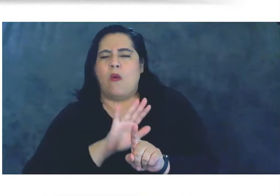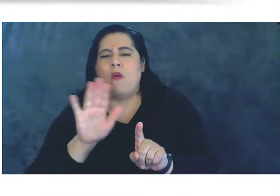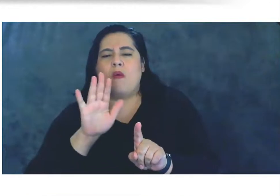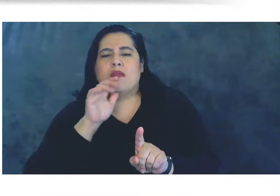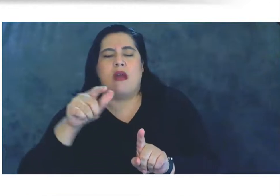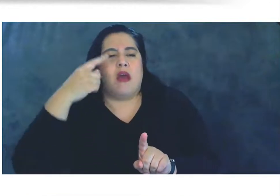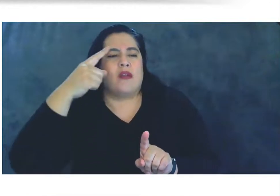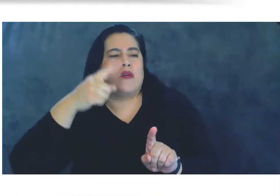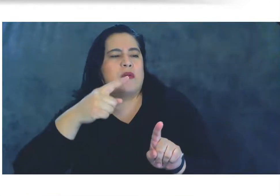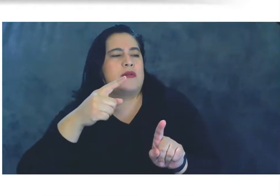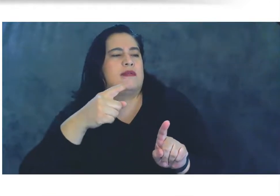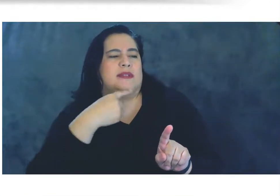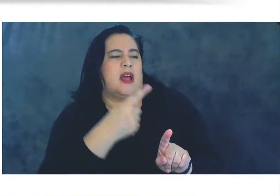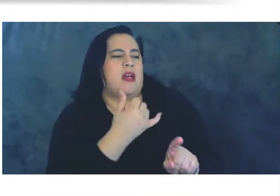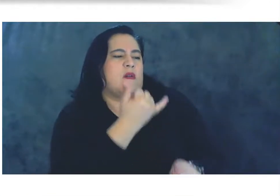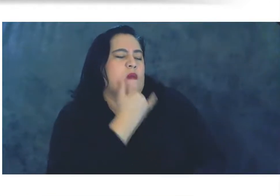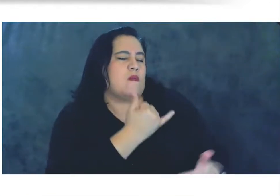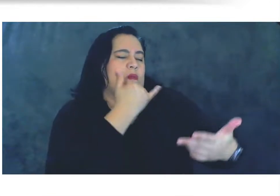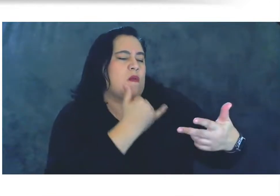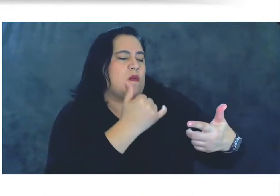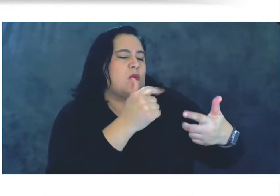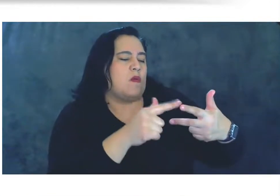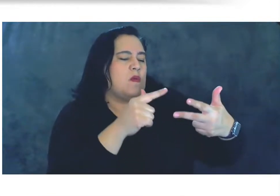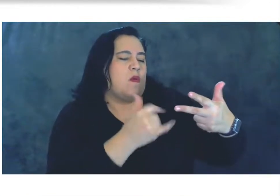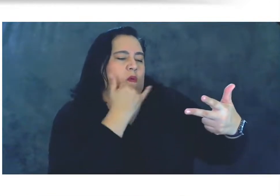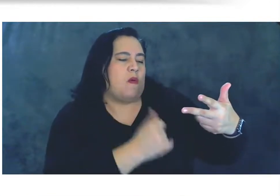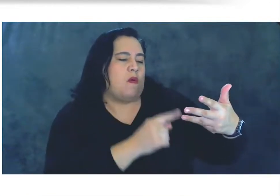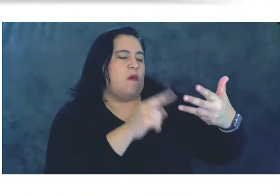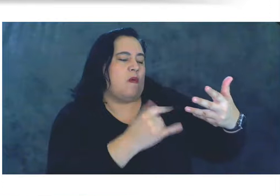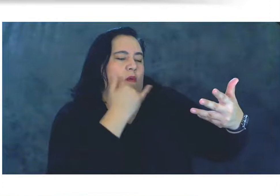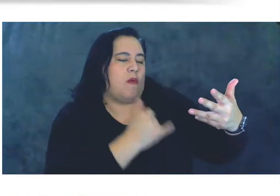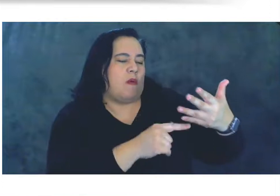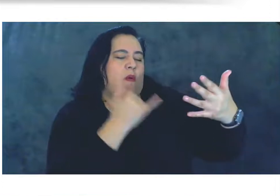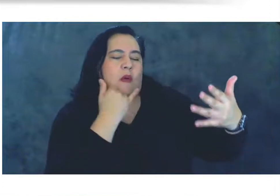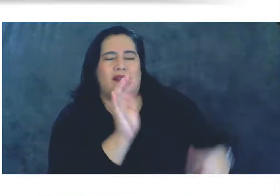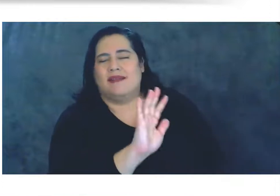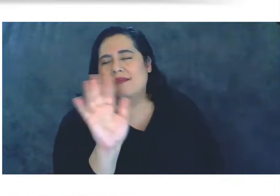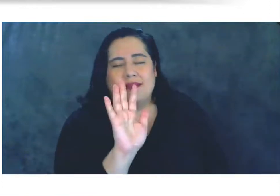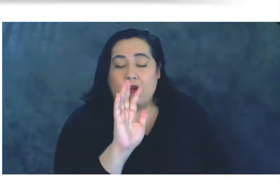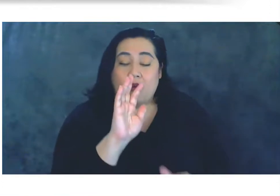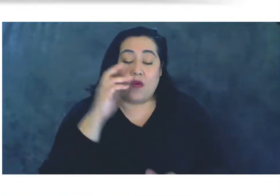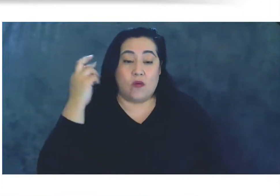un cursante lo que está haciendo mal. Sino que la idea detrás de un mentor es más bien ...